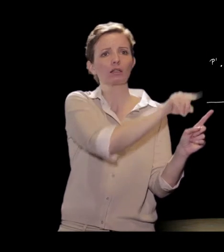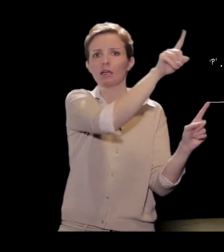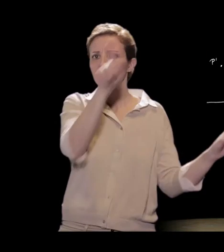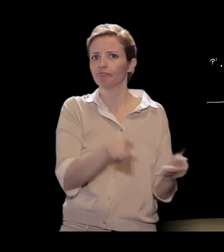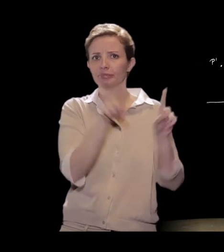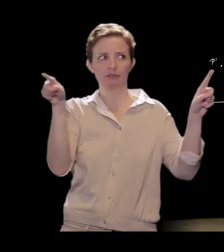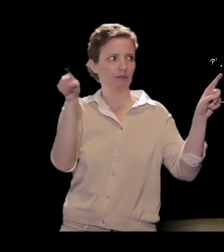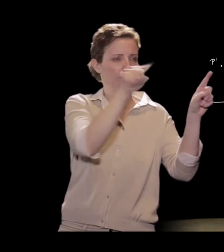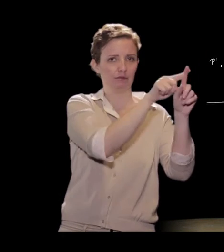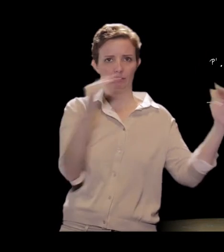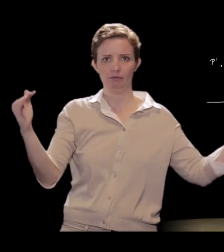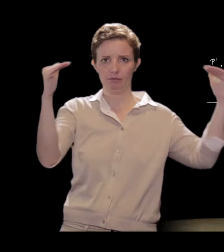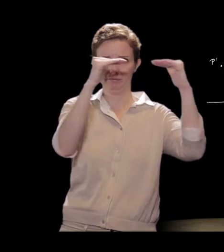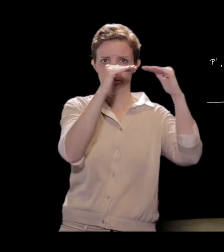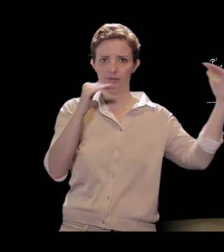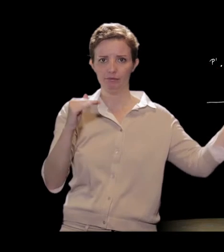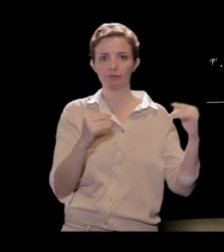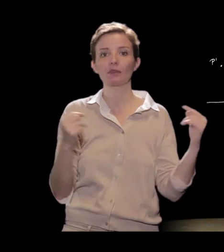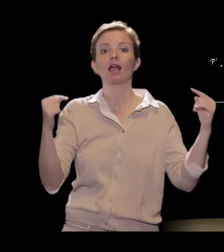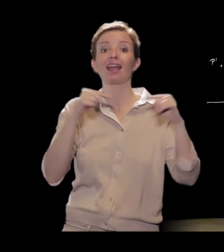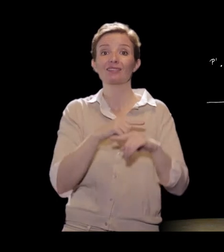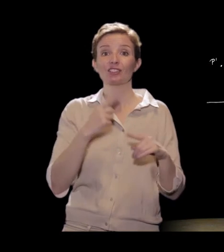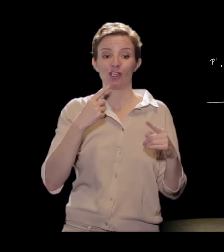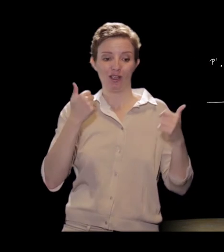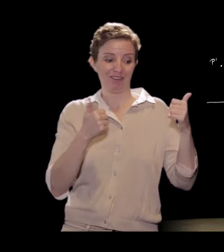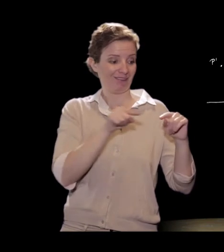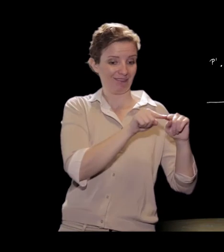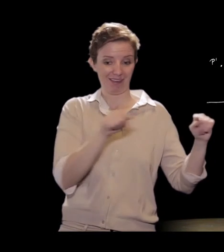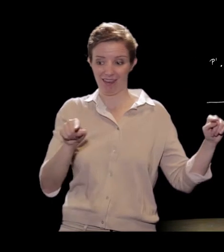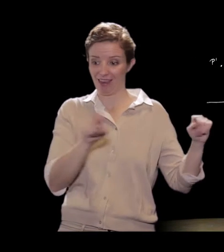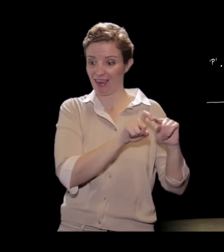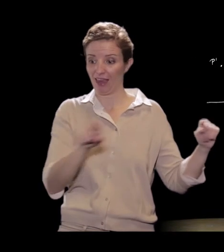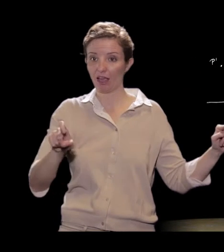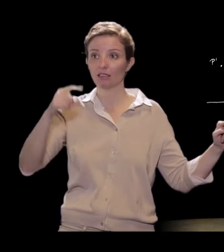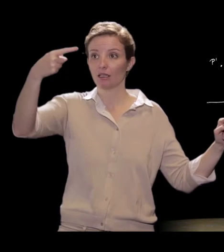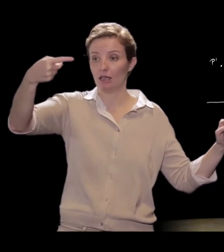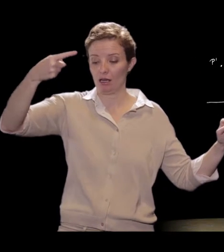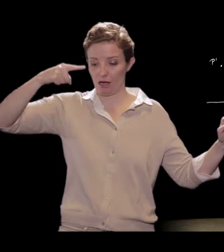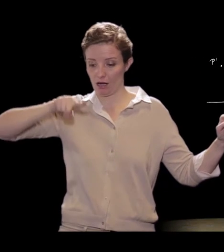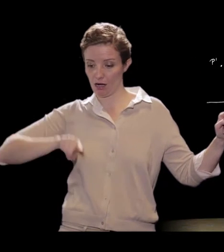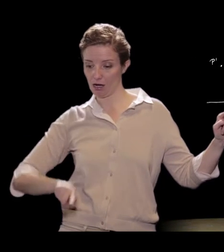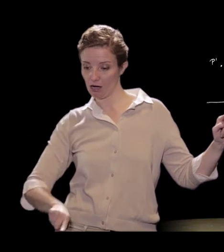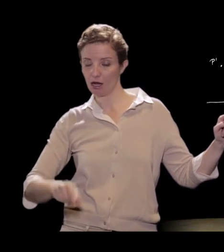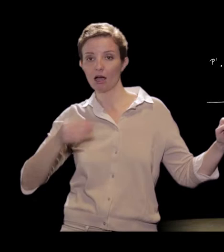Il punto simmetrico di P rispetto all'asse delle x è un punto che avrà la stessa ascissa del punto P, ma ordinata opposta.